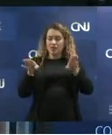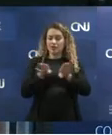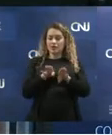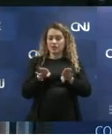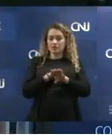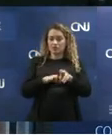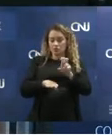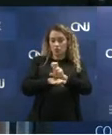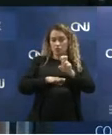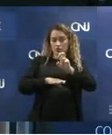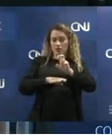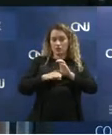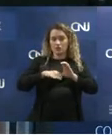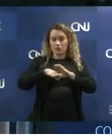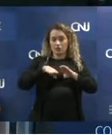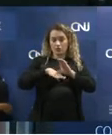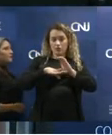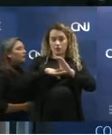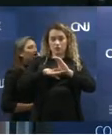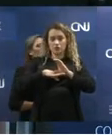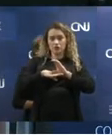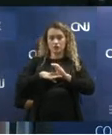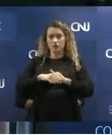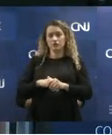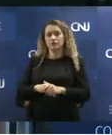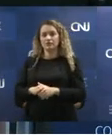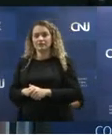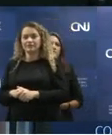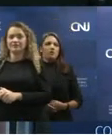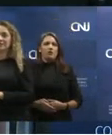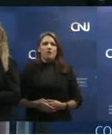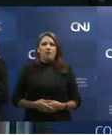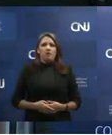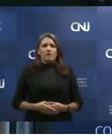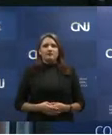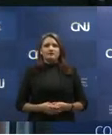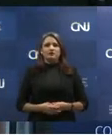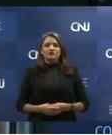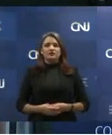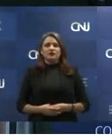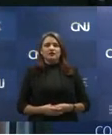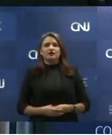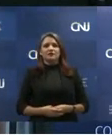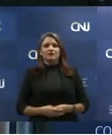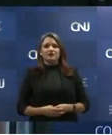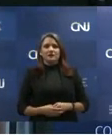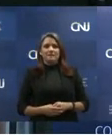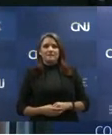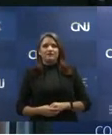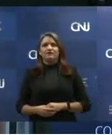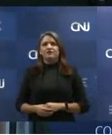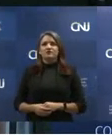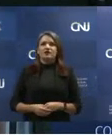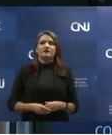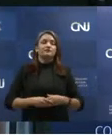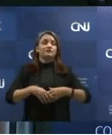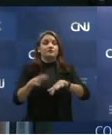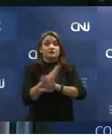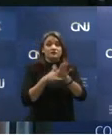em todos os tribunais desse país, em todas as cortes desse país. Conquanto temos um triênio vindouro